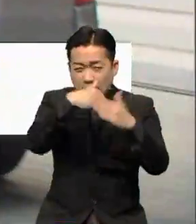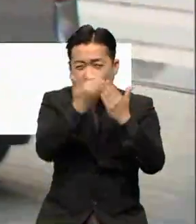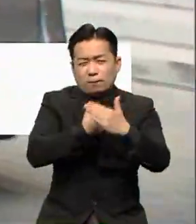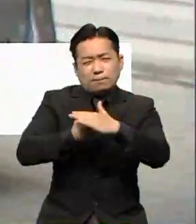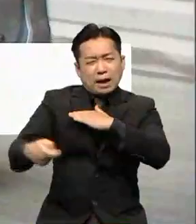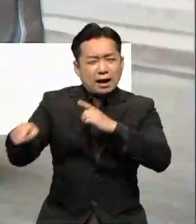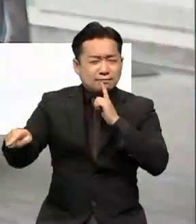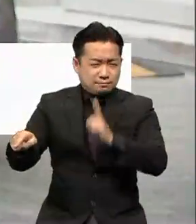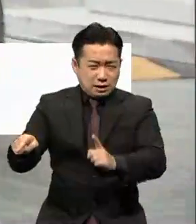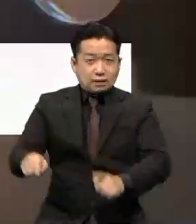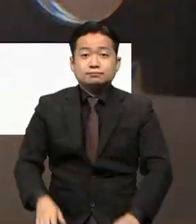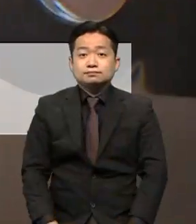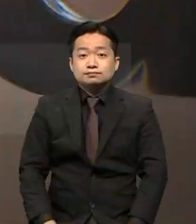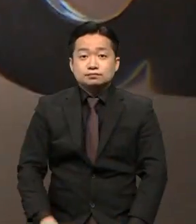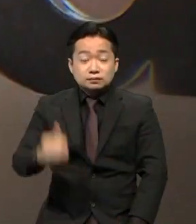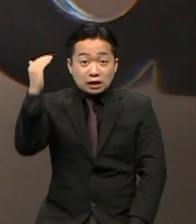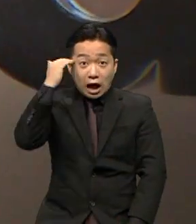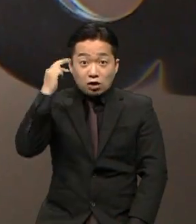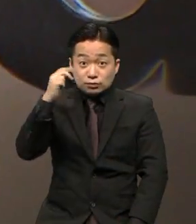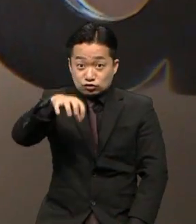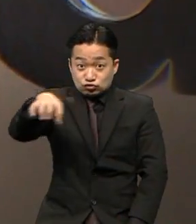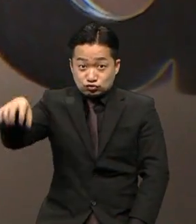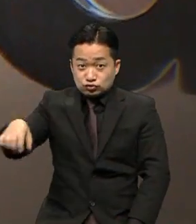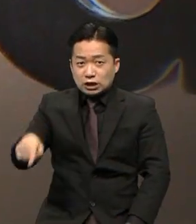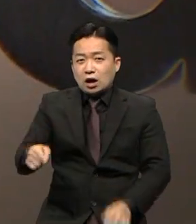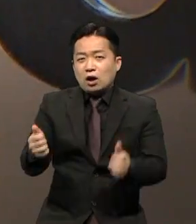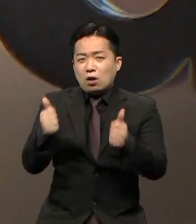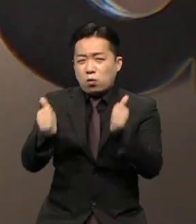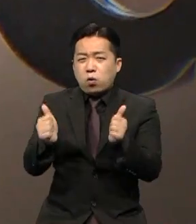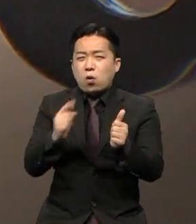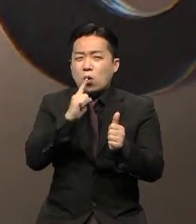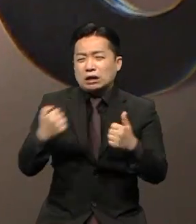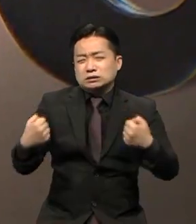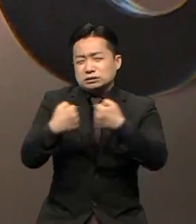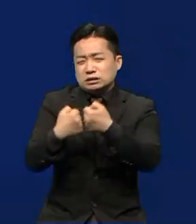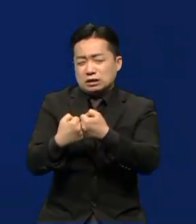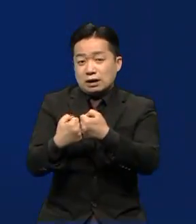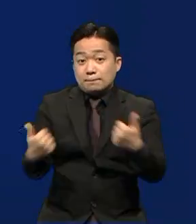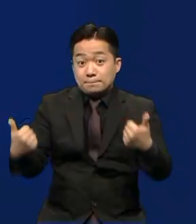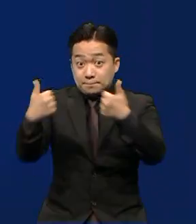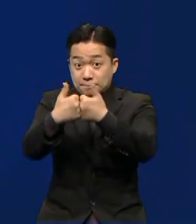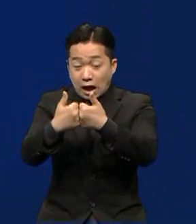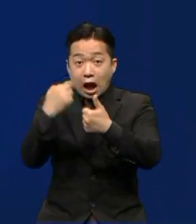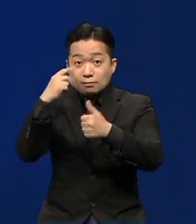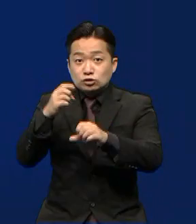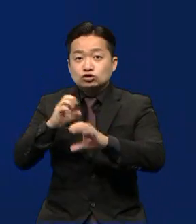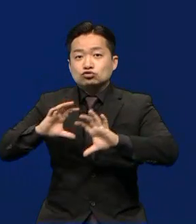한국과 미국 등에서 치열한 소송전도 진행됐는데 미국 국제무역위원회가 SK에